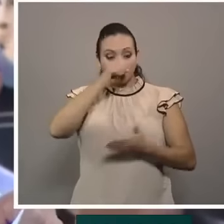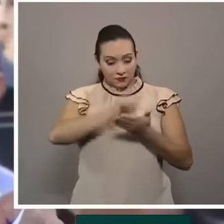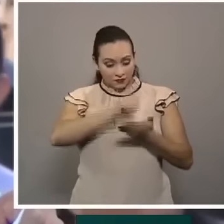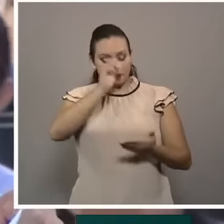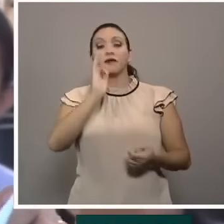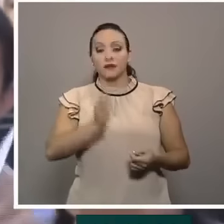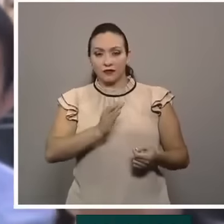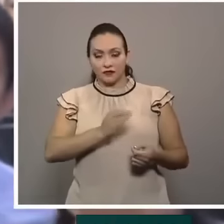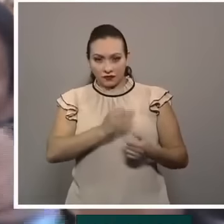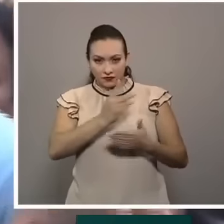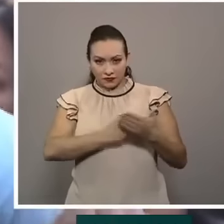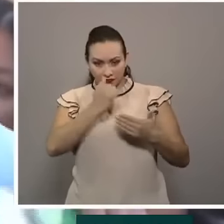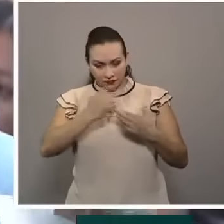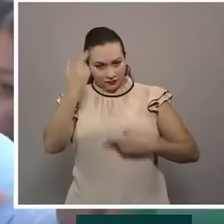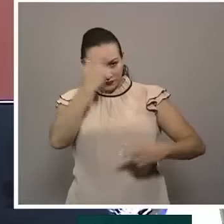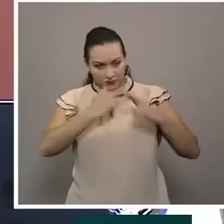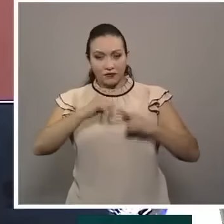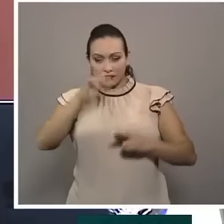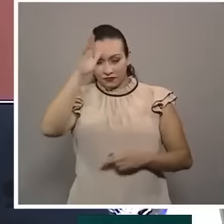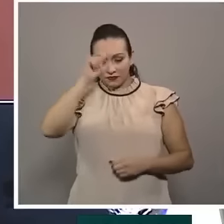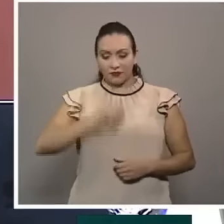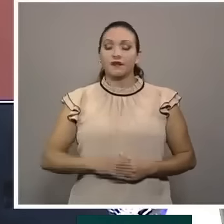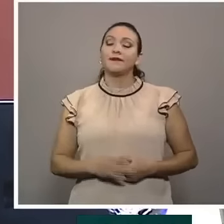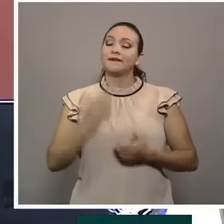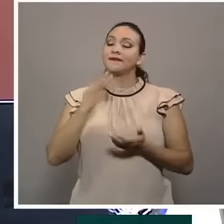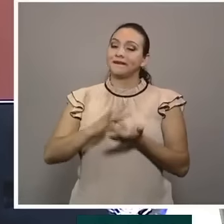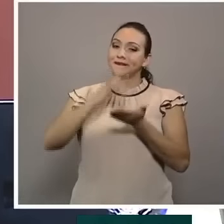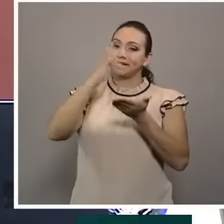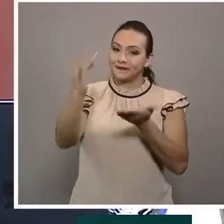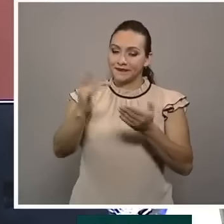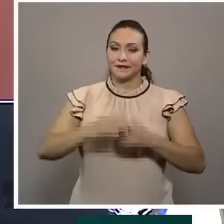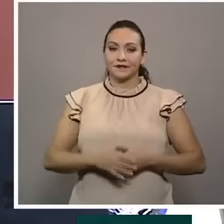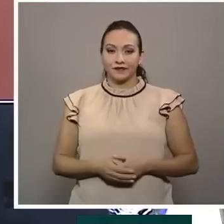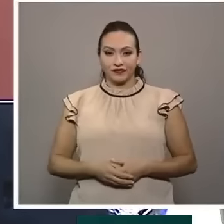que se dio cuenta. Muy bien. Muchas gracias, secretario. Vamos a proceder a abordar los